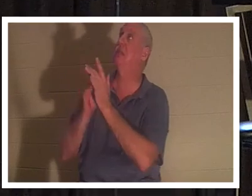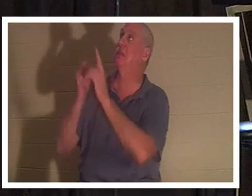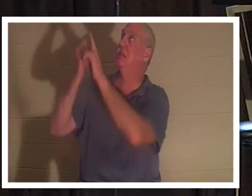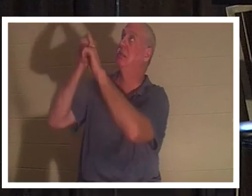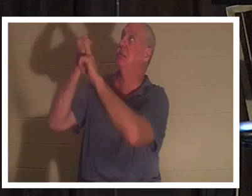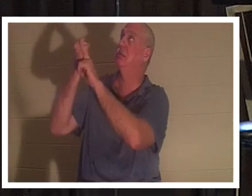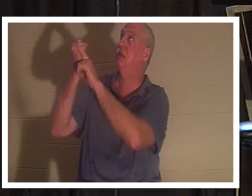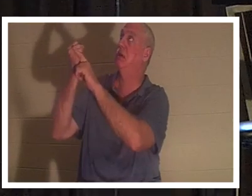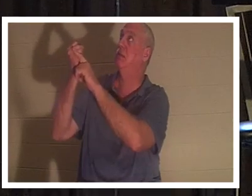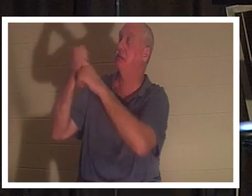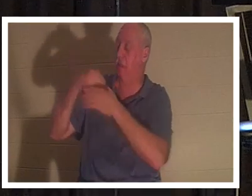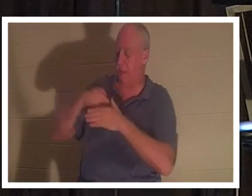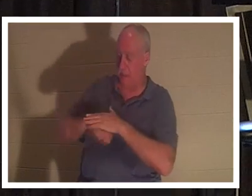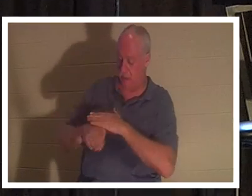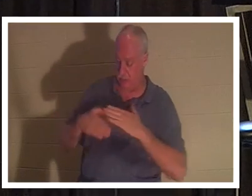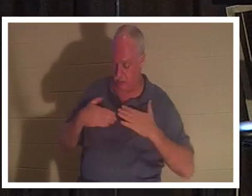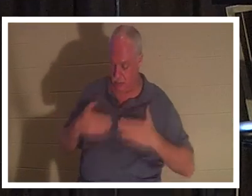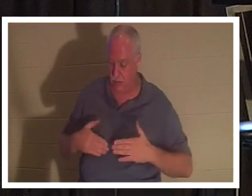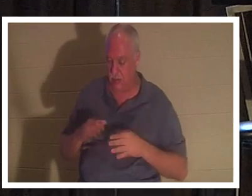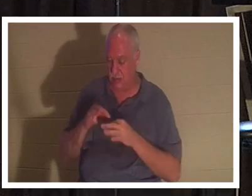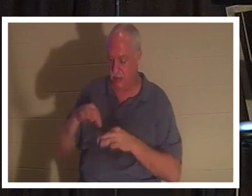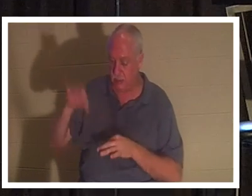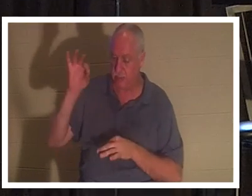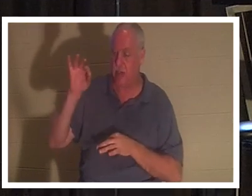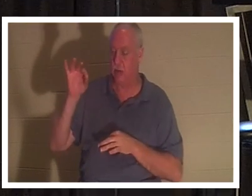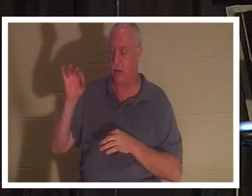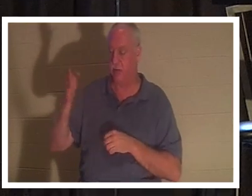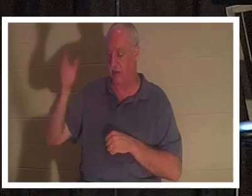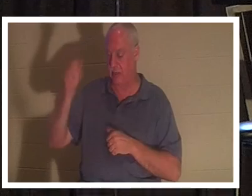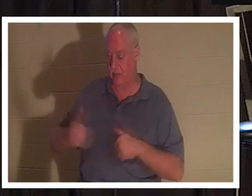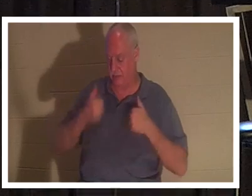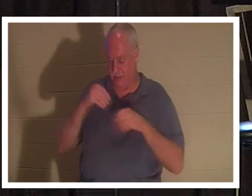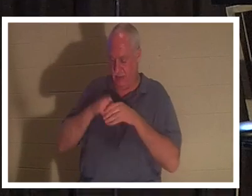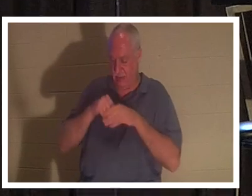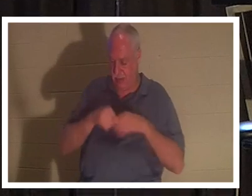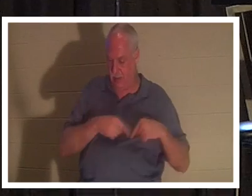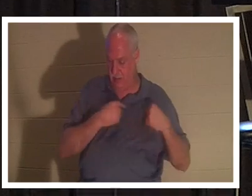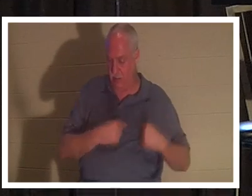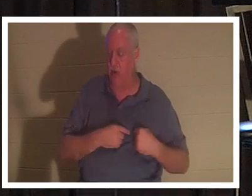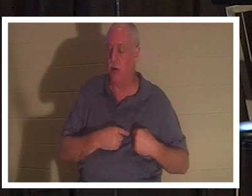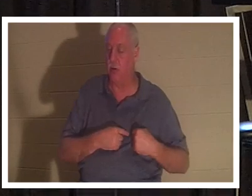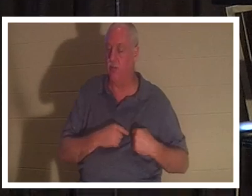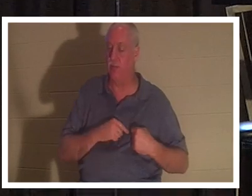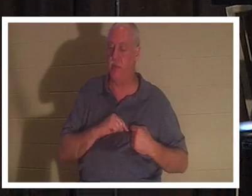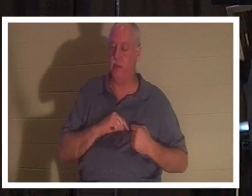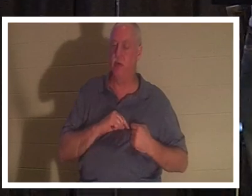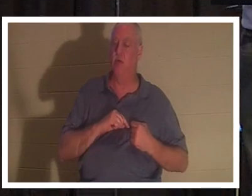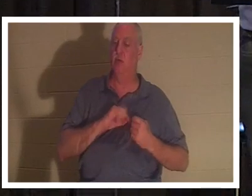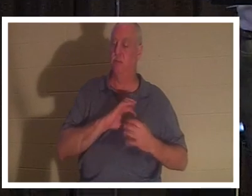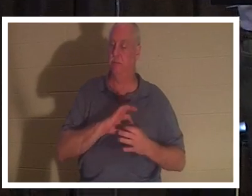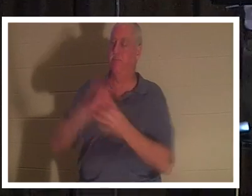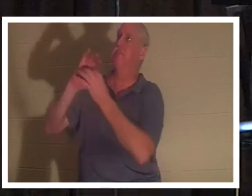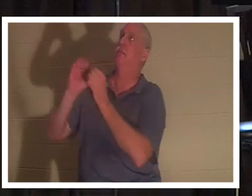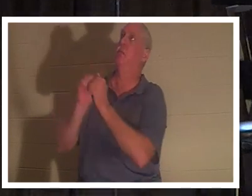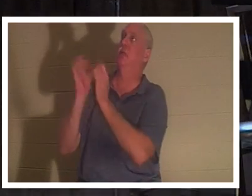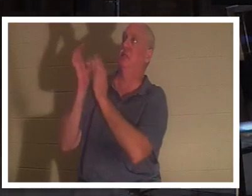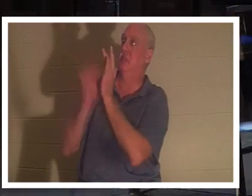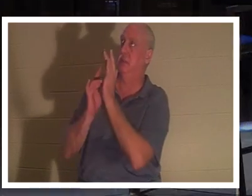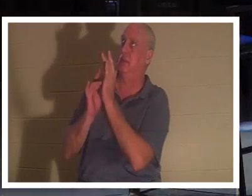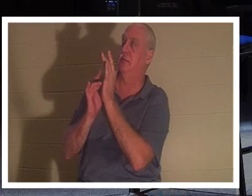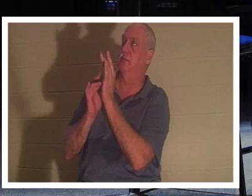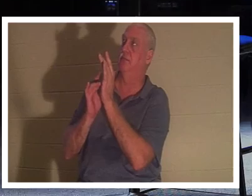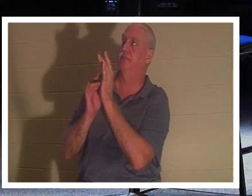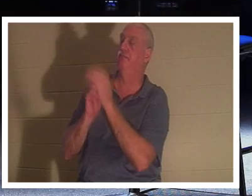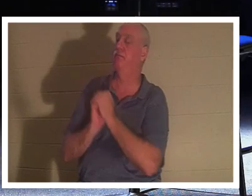vit en vous. L'Esprit de Dieu vit en vous et vous devenez un avec Jésus. Si précieuse,